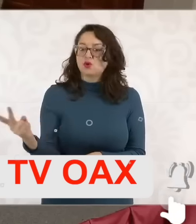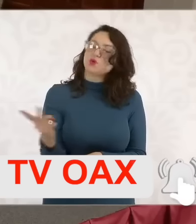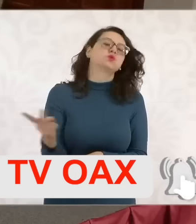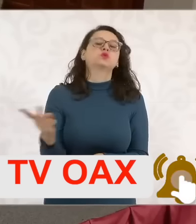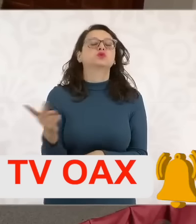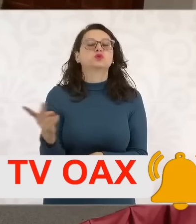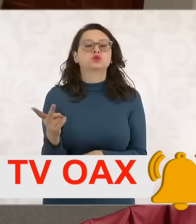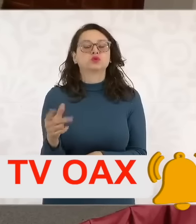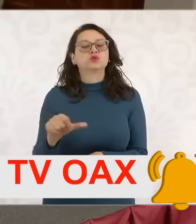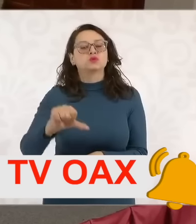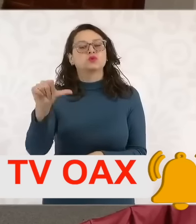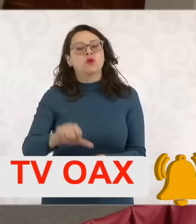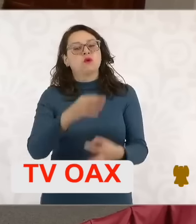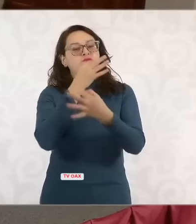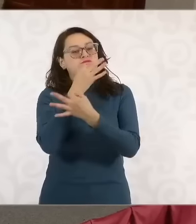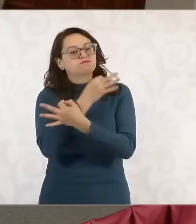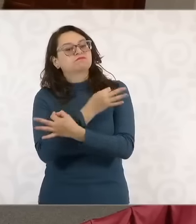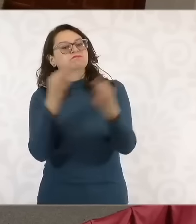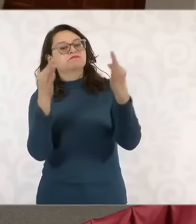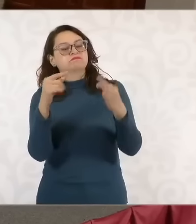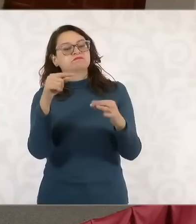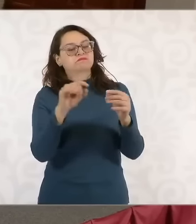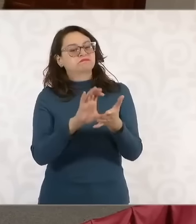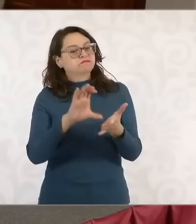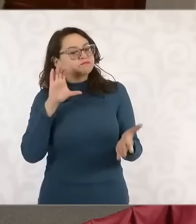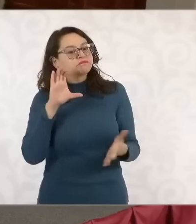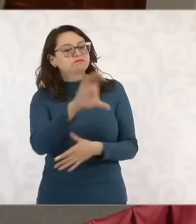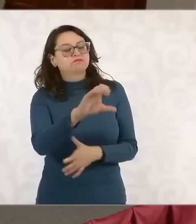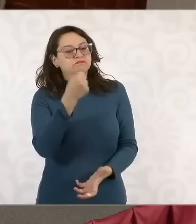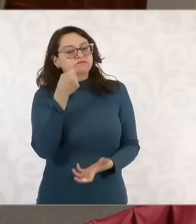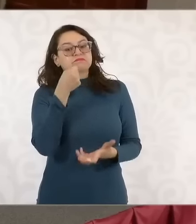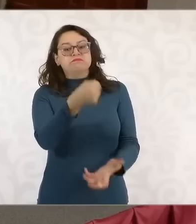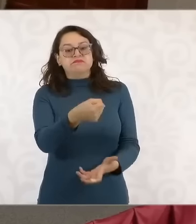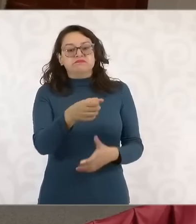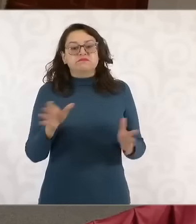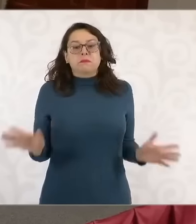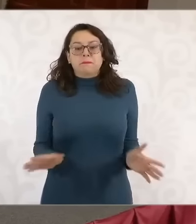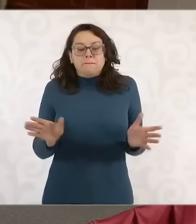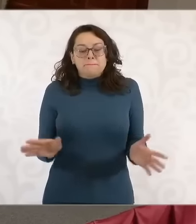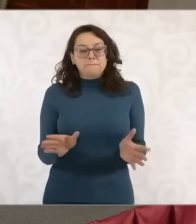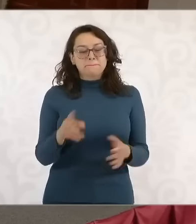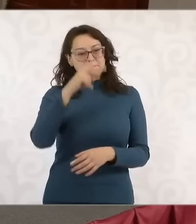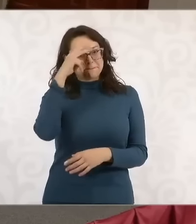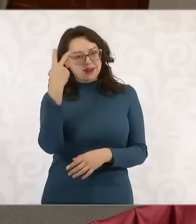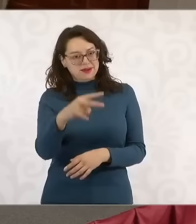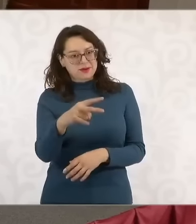una inversión muy importante para el país y como siempre al final de la conferencia Noemí Juárez